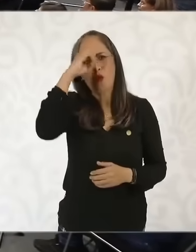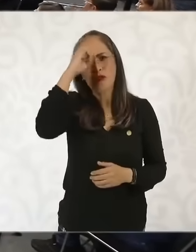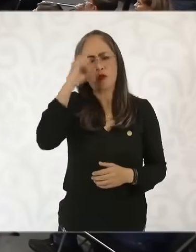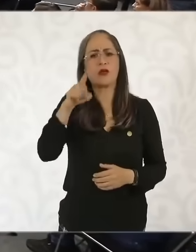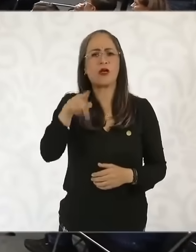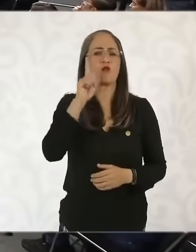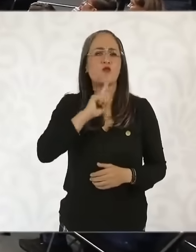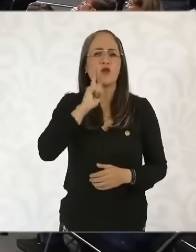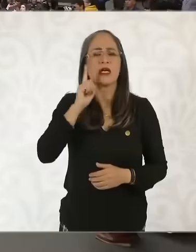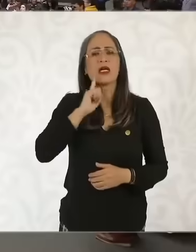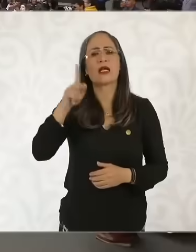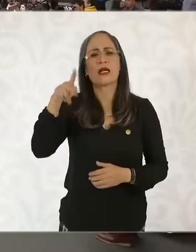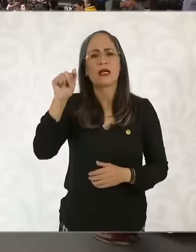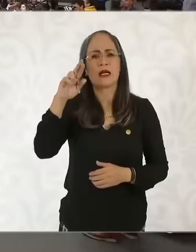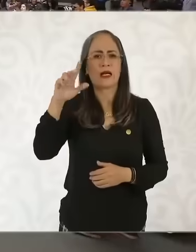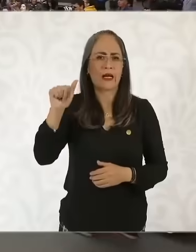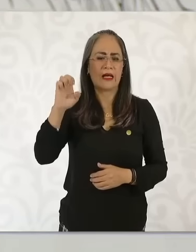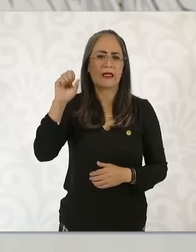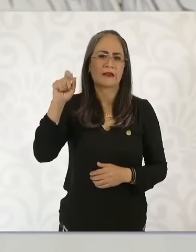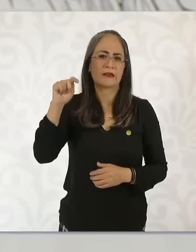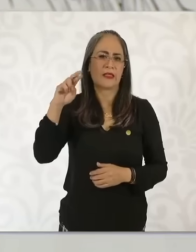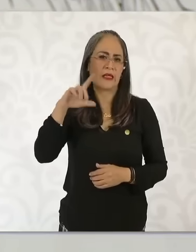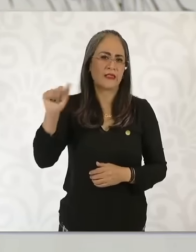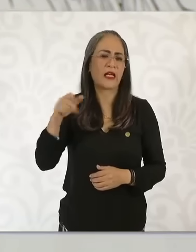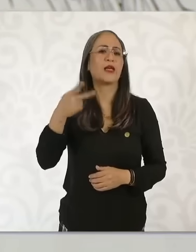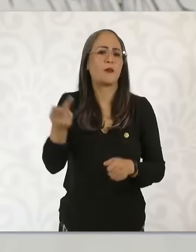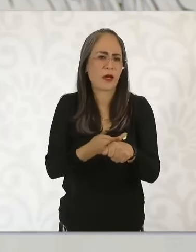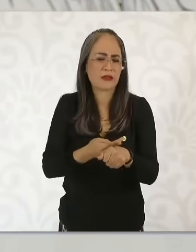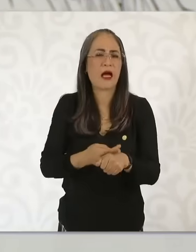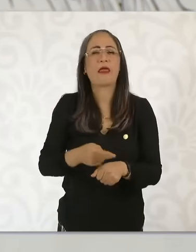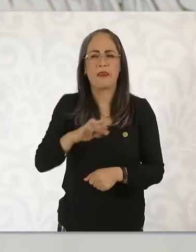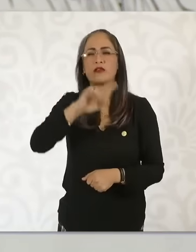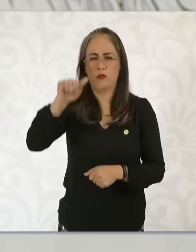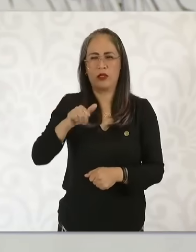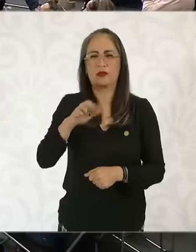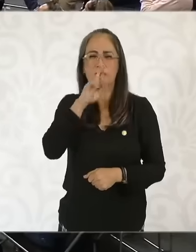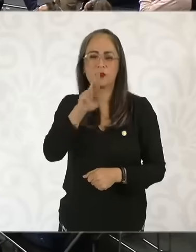Sería todo. Ya también contestamos en otra ocasión si quieren. Yo creo que lo dejamos aquí. Muchas